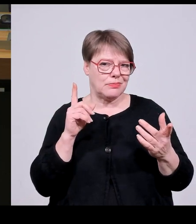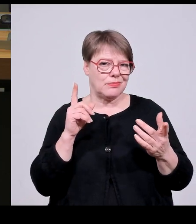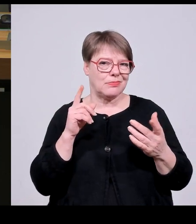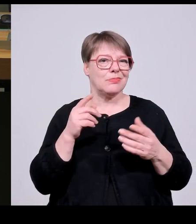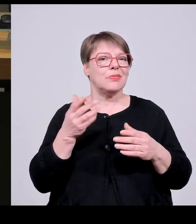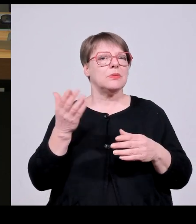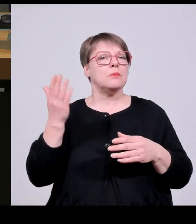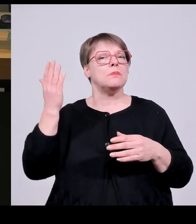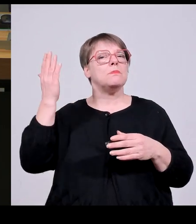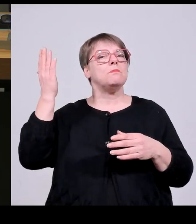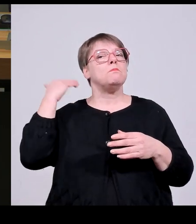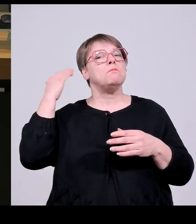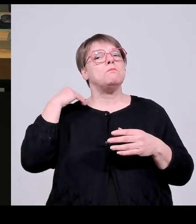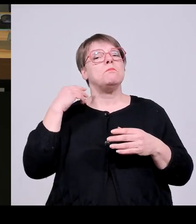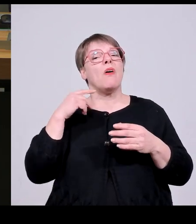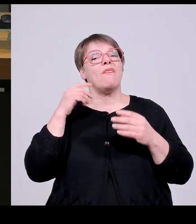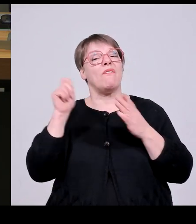Dein Wille gilt. Du bist da souverän.